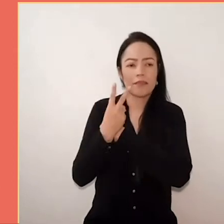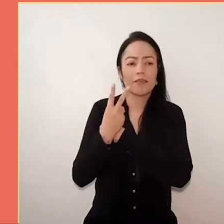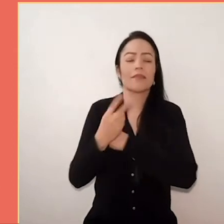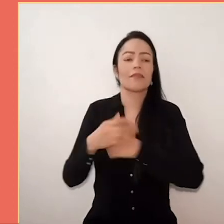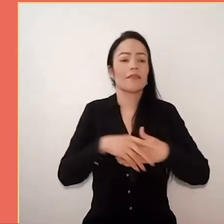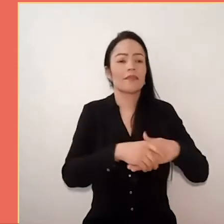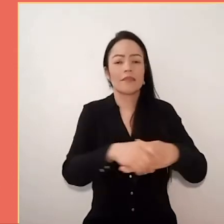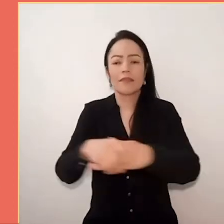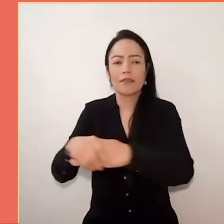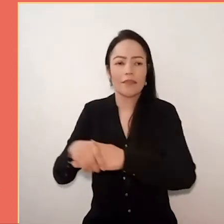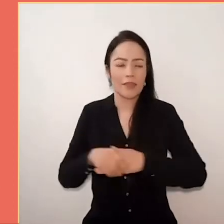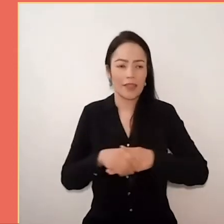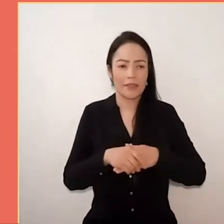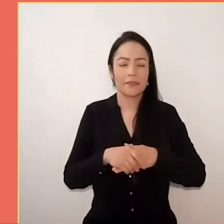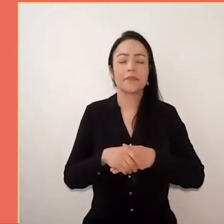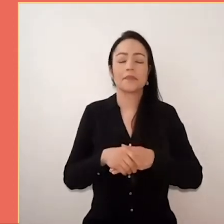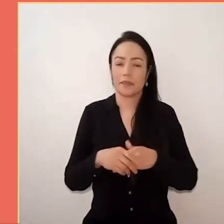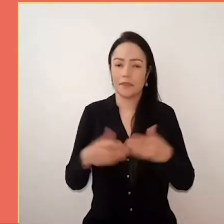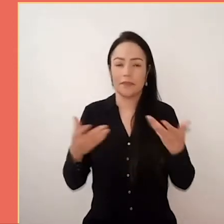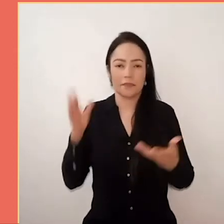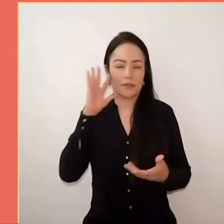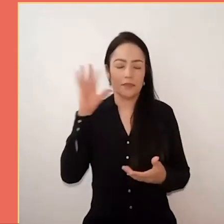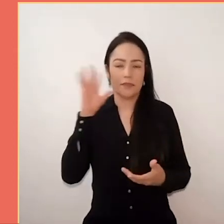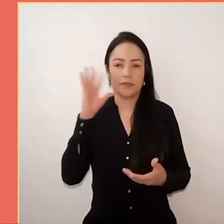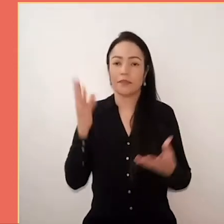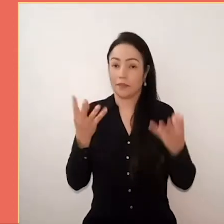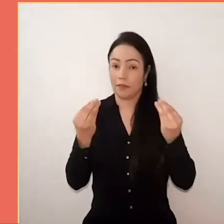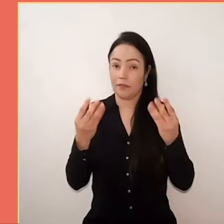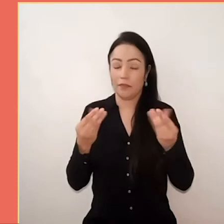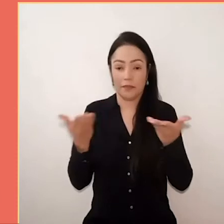Então, buscando… Eu tenho pensado muito nisso o quanto